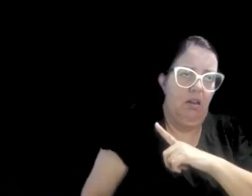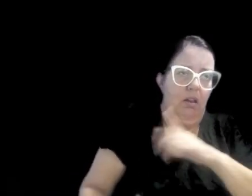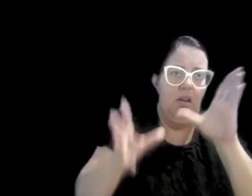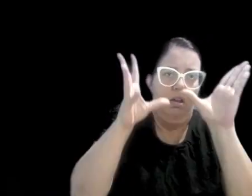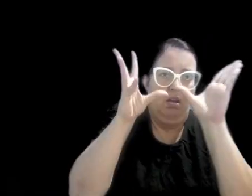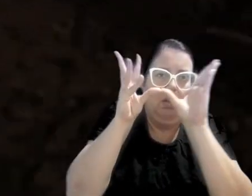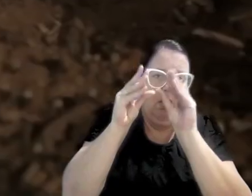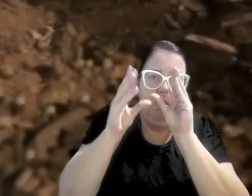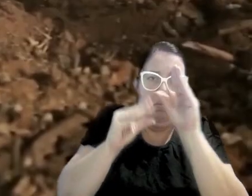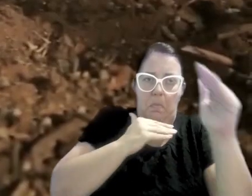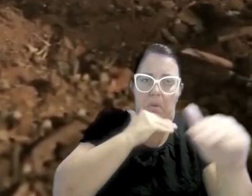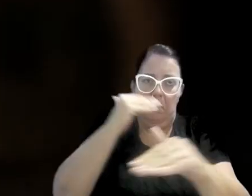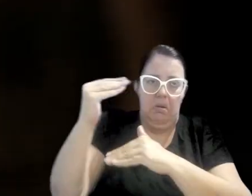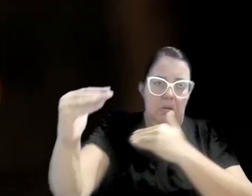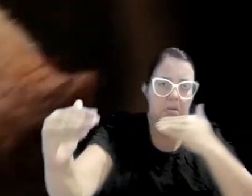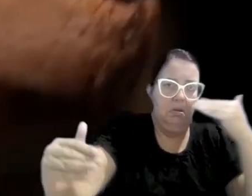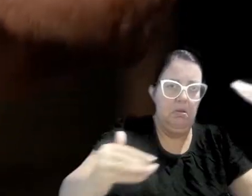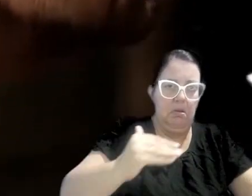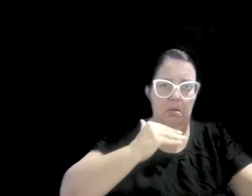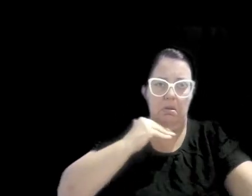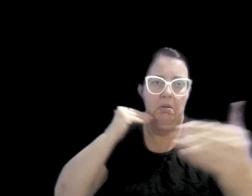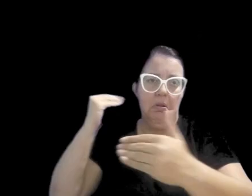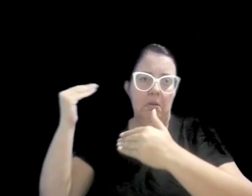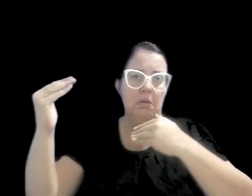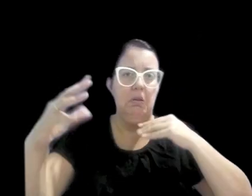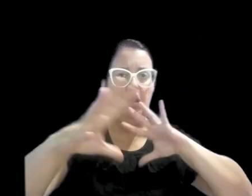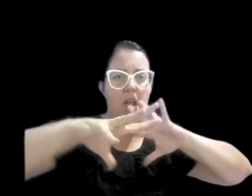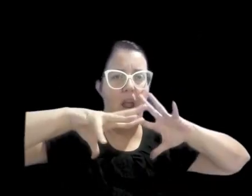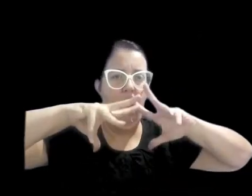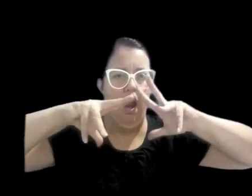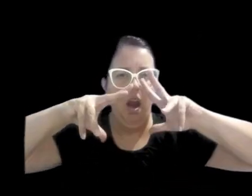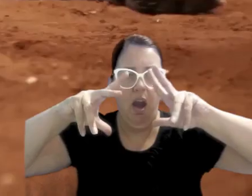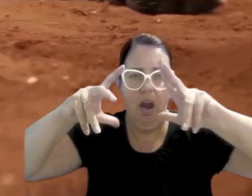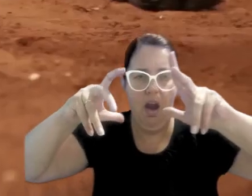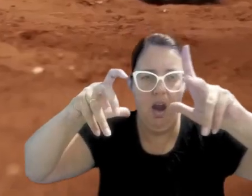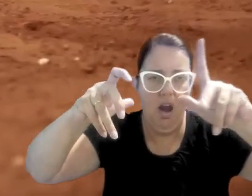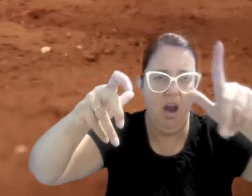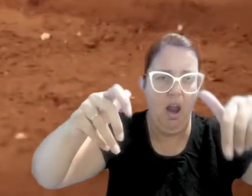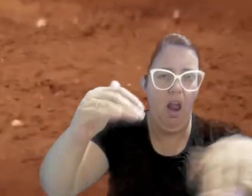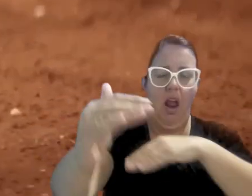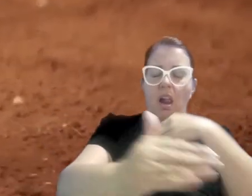Resumidas vidas de incontáveis animais